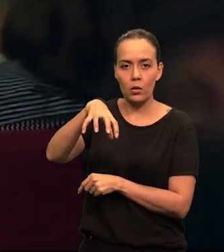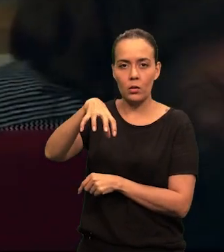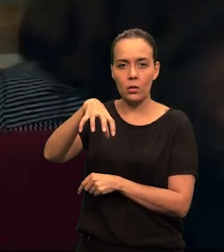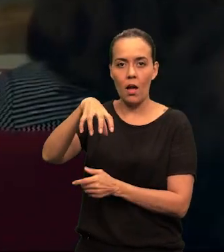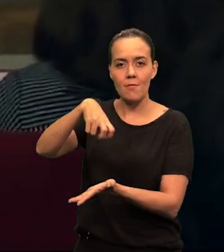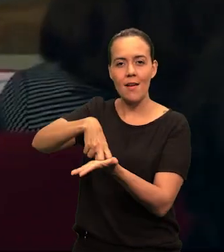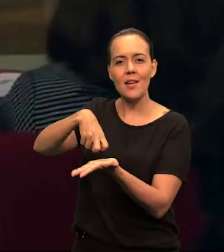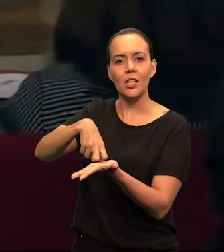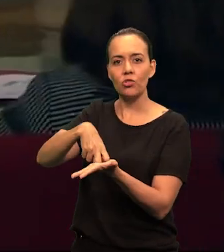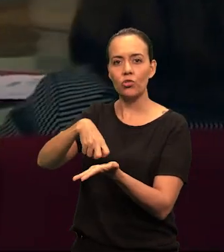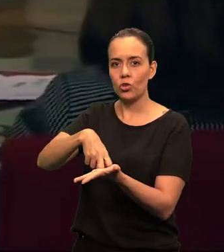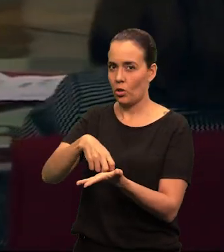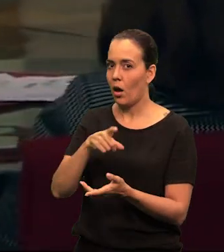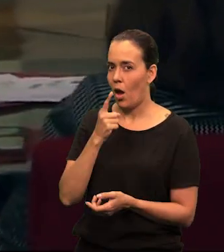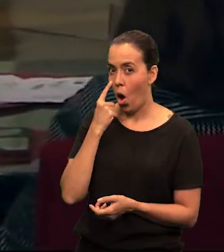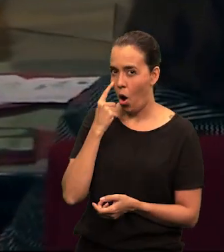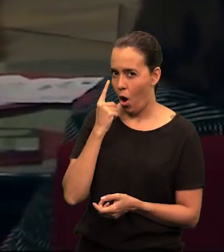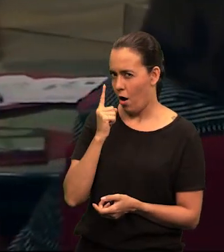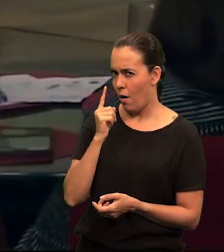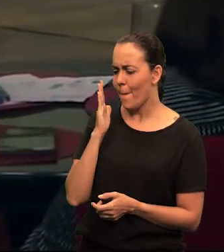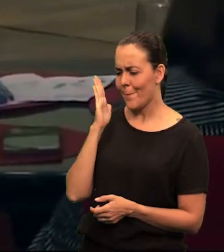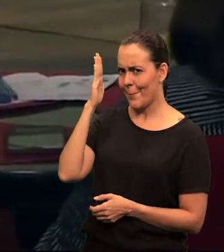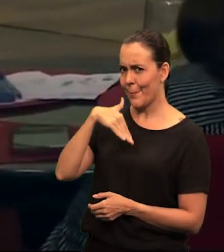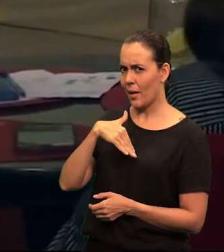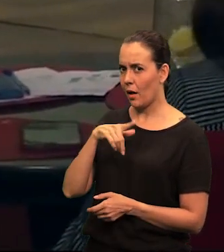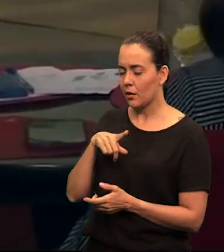E o castigo, além disso, olha como é má, a Palas Atena.